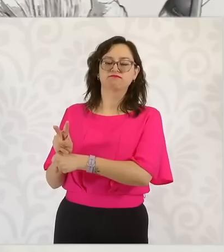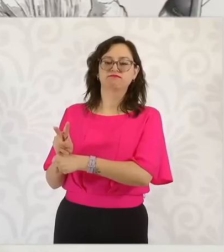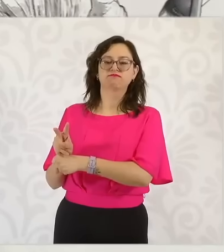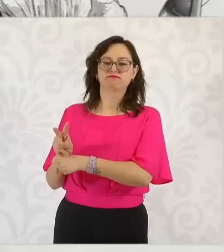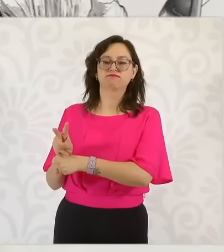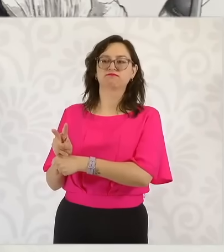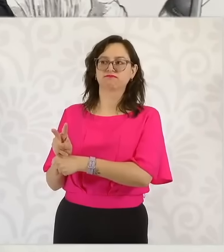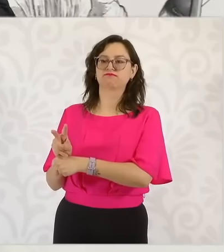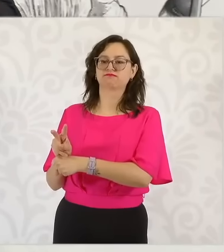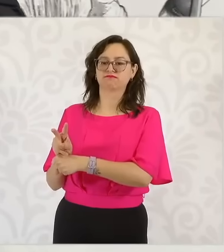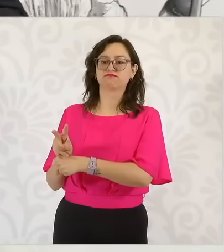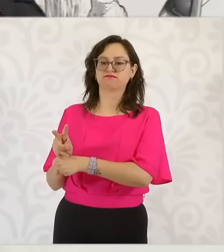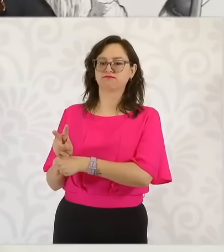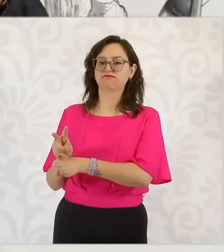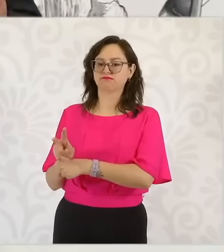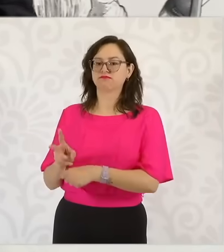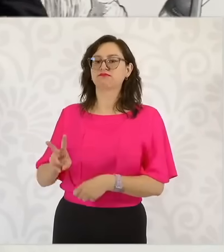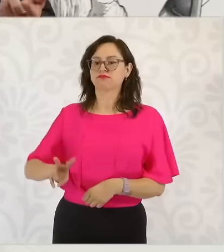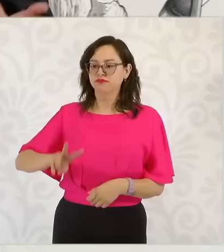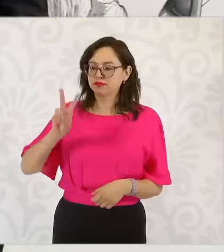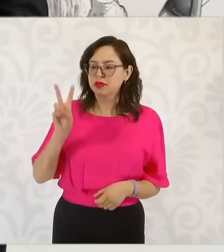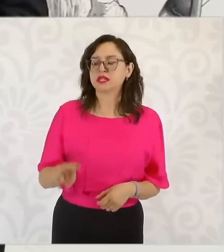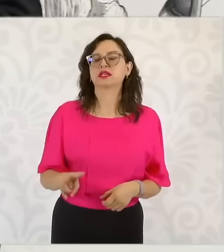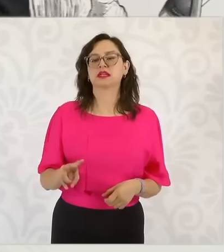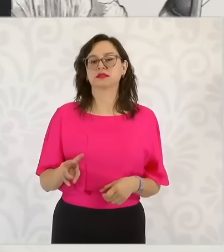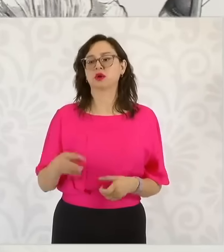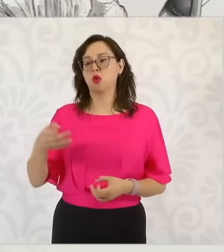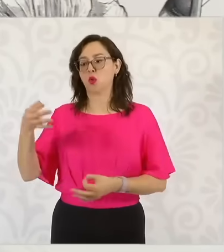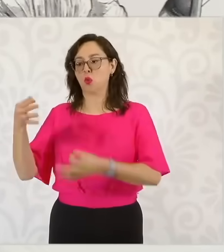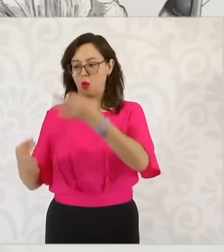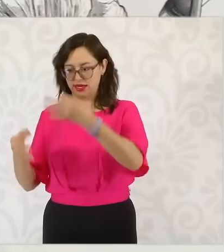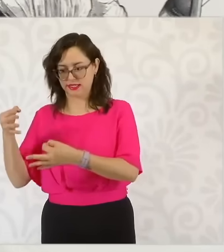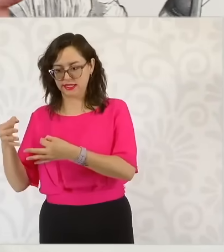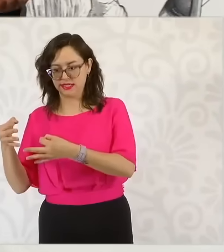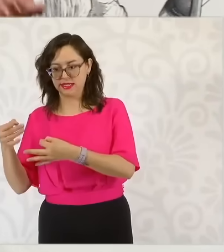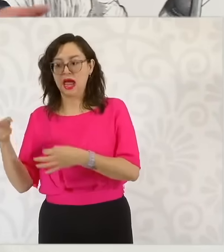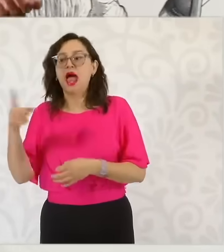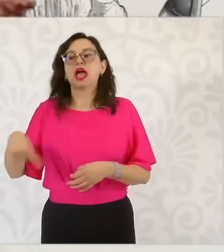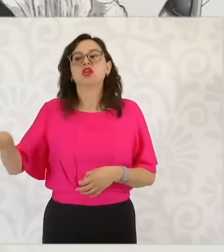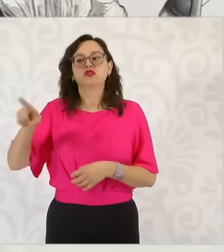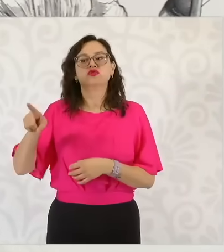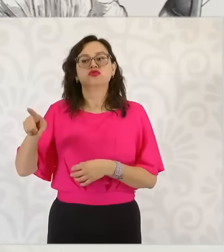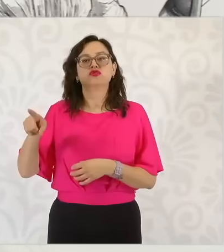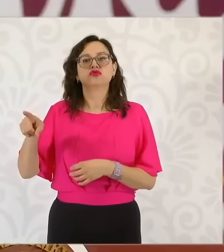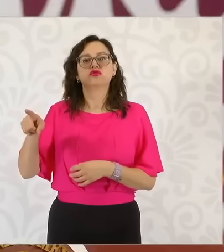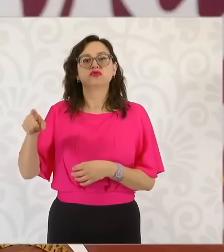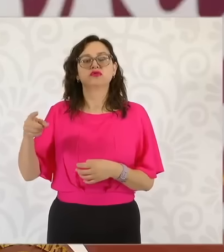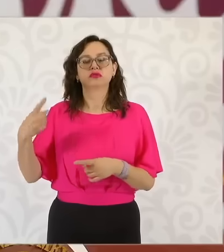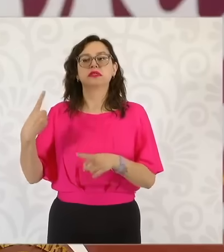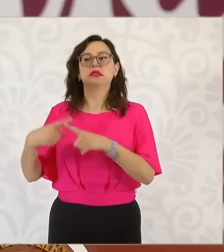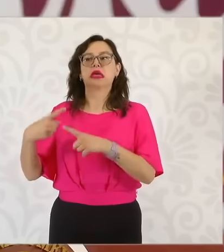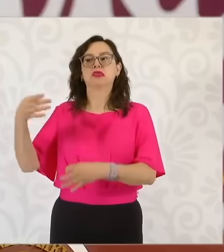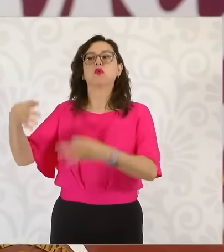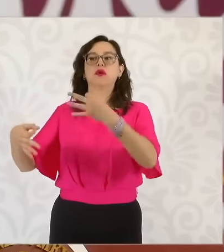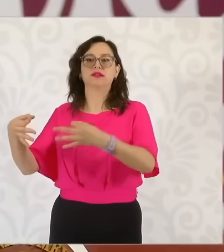lugar donde estén los jueces de los jueces por decirlo de esa manera ¿me entienden pues eso es